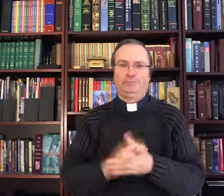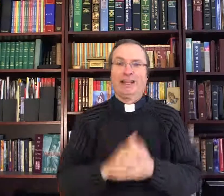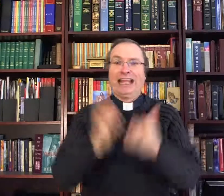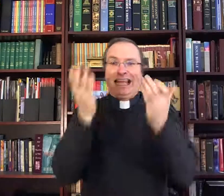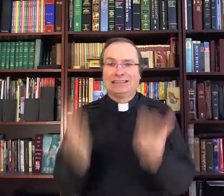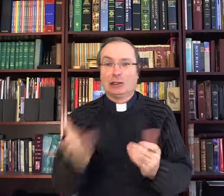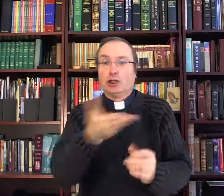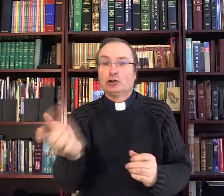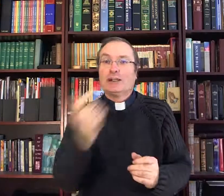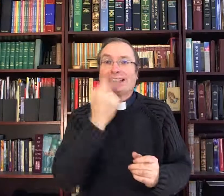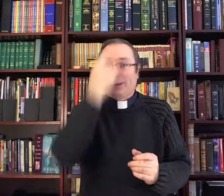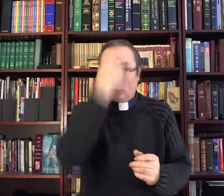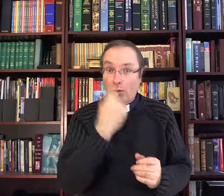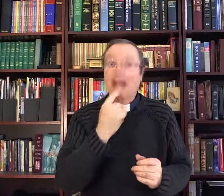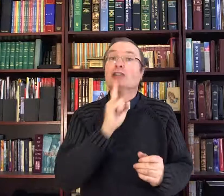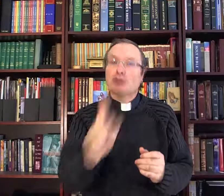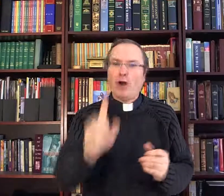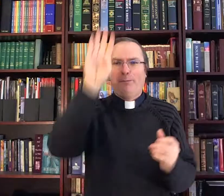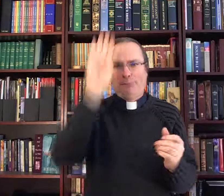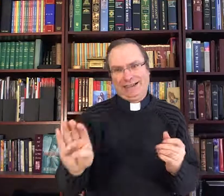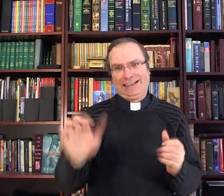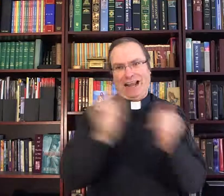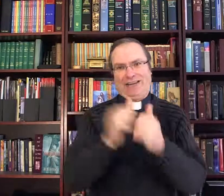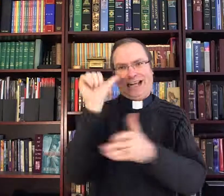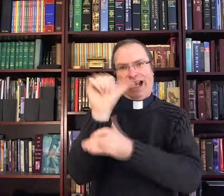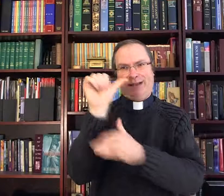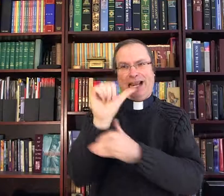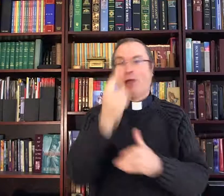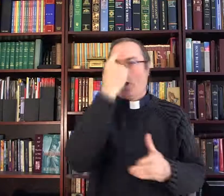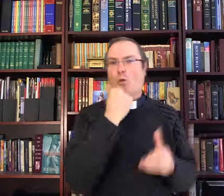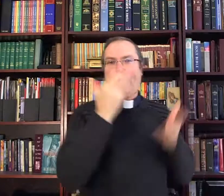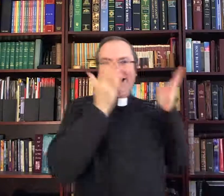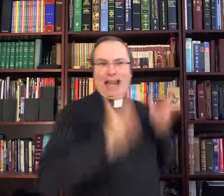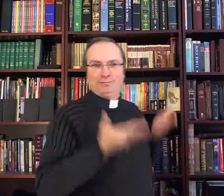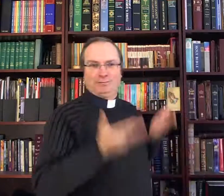Ainsi ceux qui croient sont bénis avec Abraham le croyant.